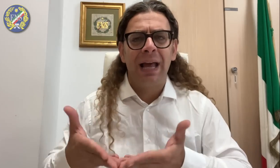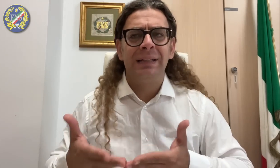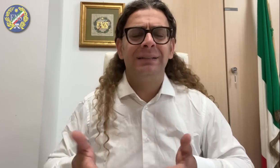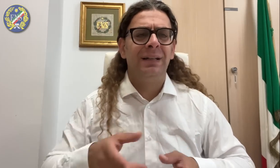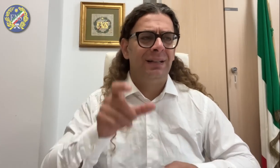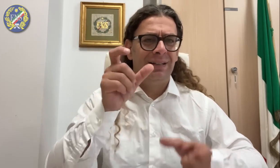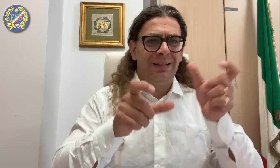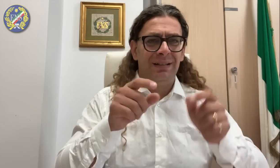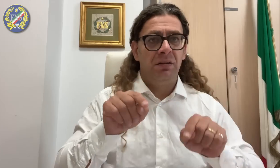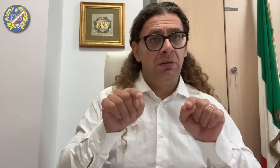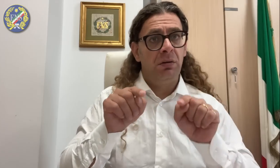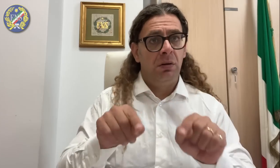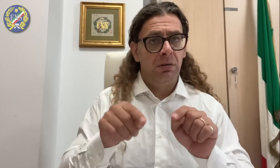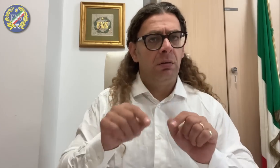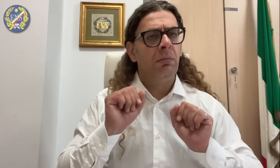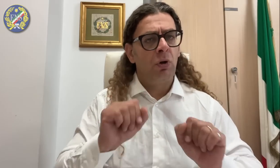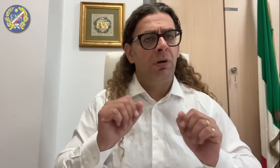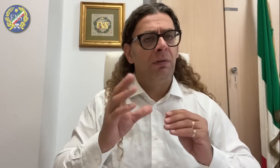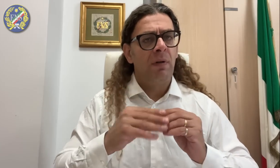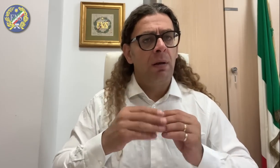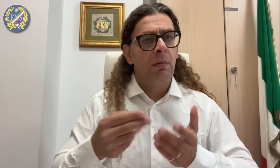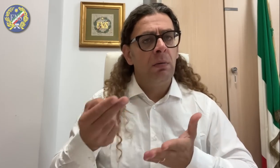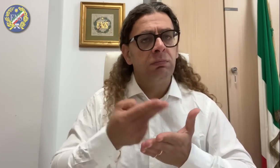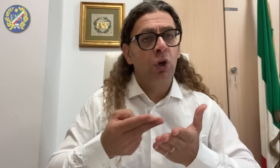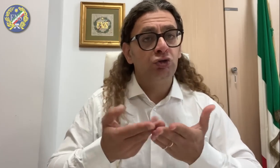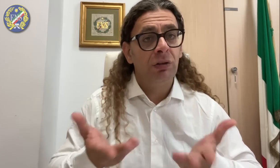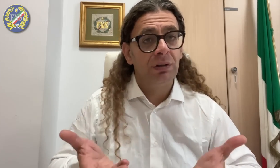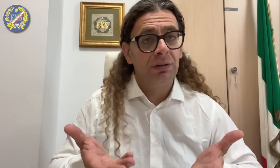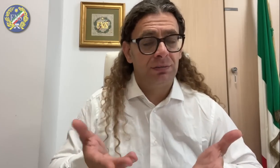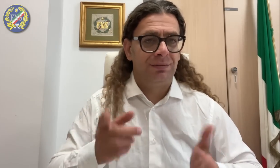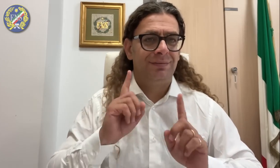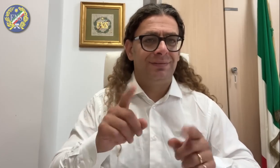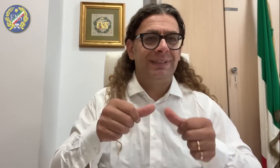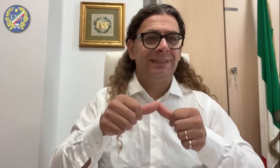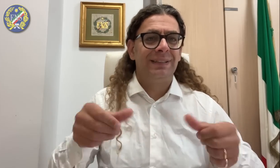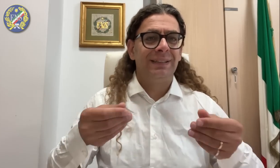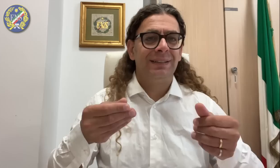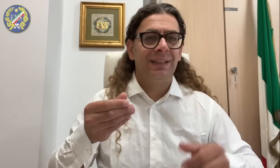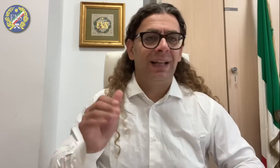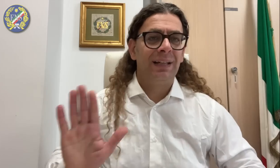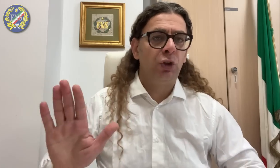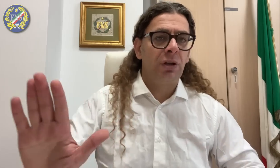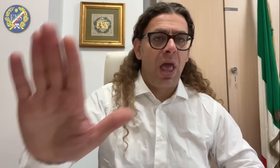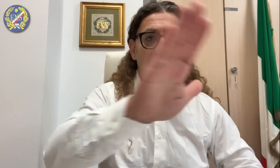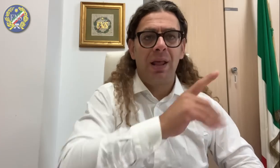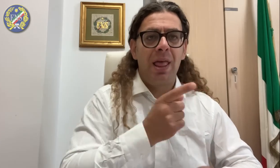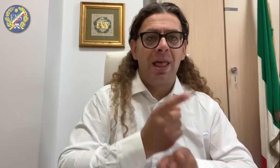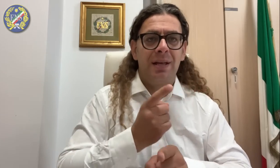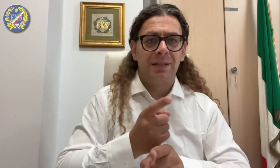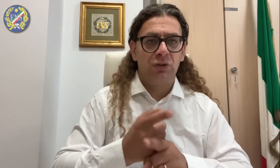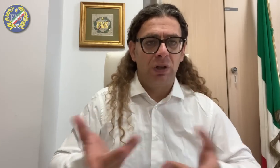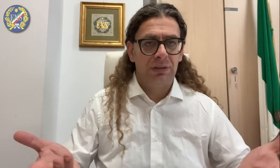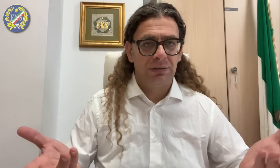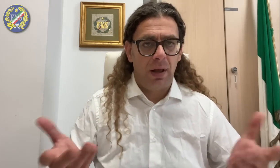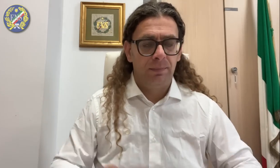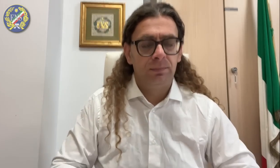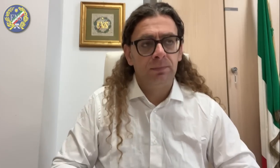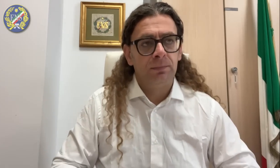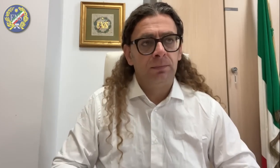varie forme di assistenza alla persona. Sarà possibile presentare dei progetti sulla base di quelle che sono le esigenze del territorio.